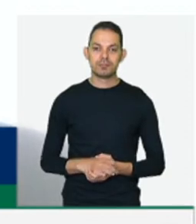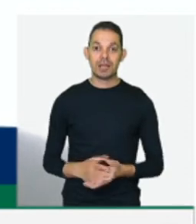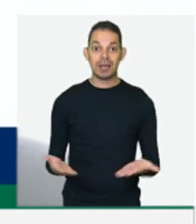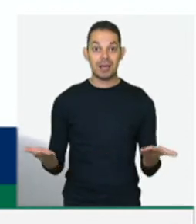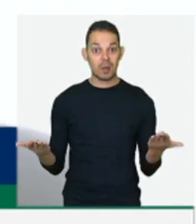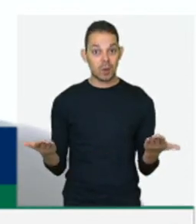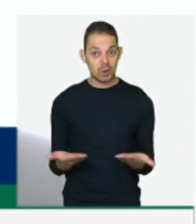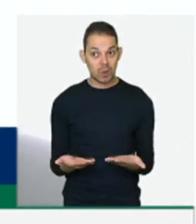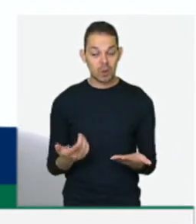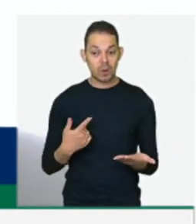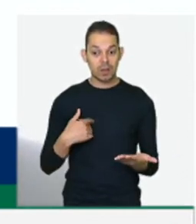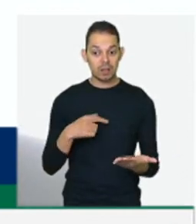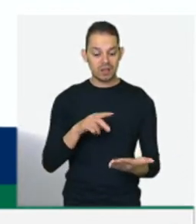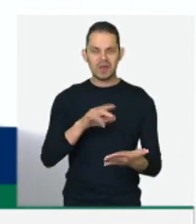ESTOU RECEBENDO VÍDEOS AQUI QUE DE FORMA TRUCULENTA AS